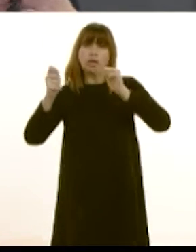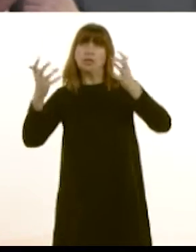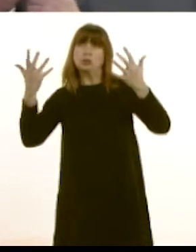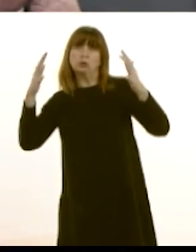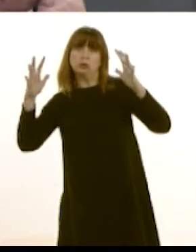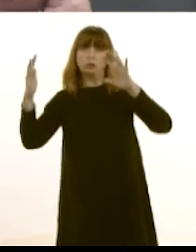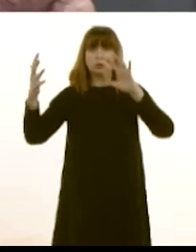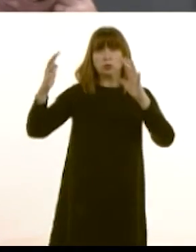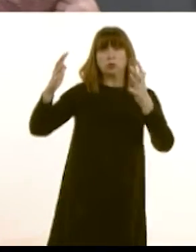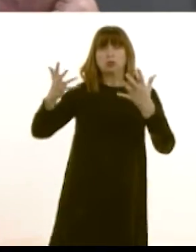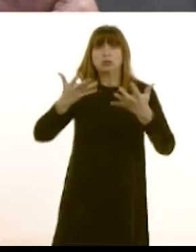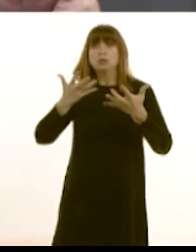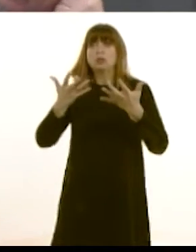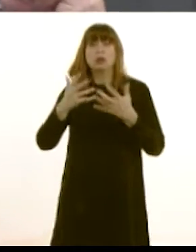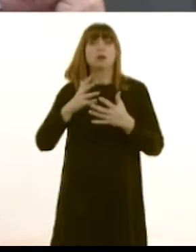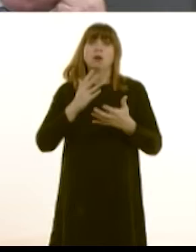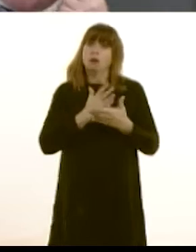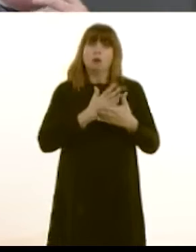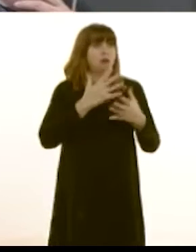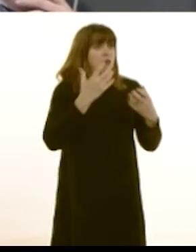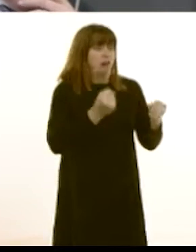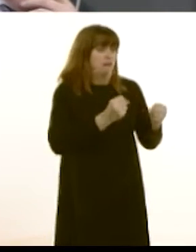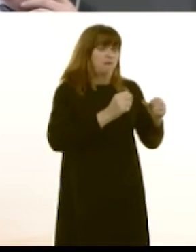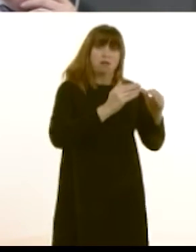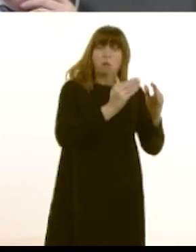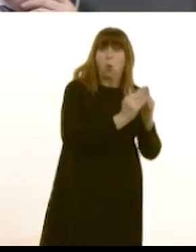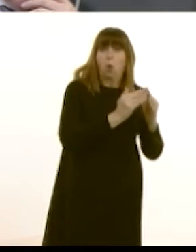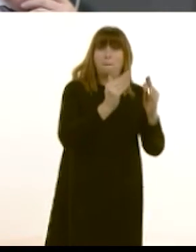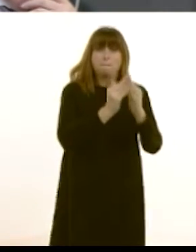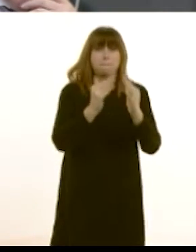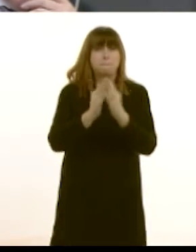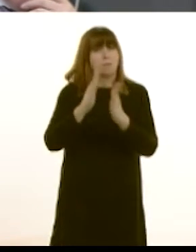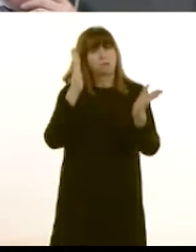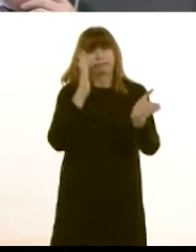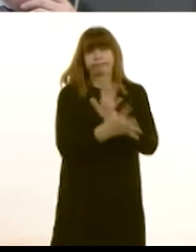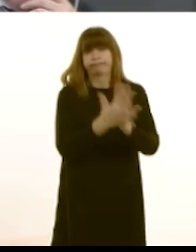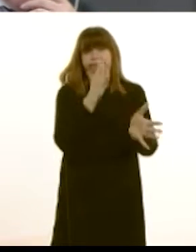Yn hytrach nac ardaloedd eang, rwyín gwybod roedd lot o dai unigol wedi cael eu heffeithioóllefydd fel Dinbych-y-pysgod, Saundersfoot ac ati.